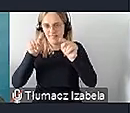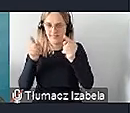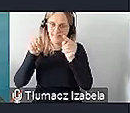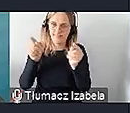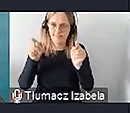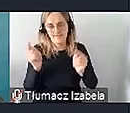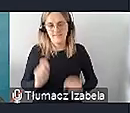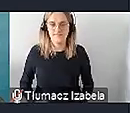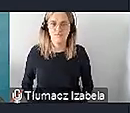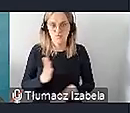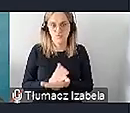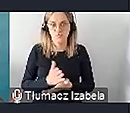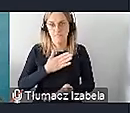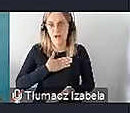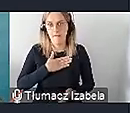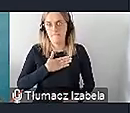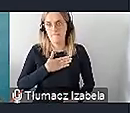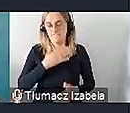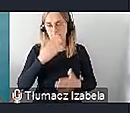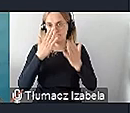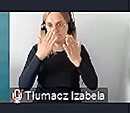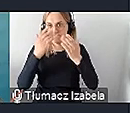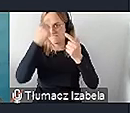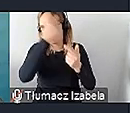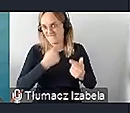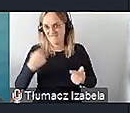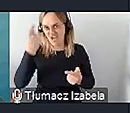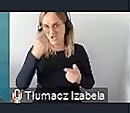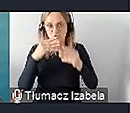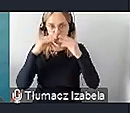Już mamy zarys postaci ludzkiej z wąsami.